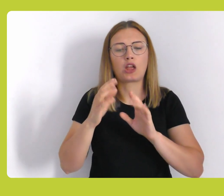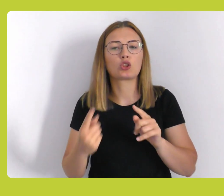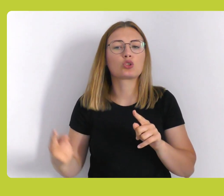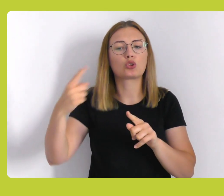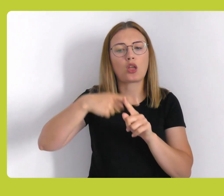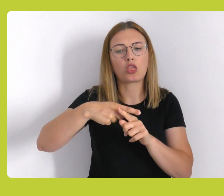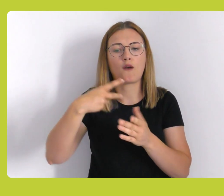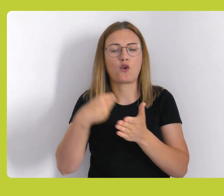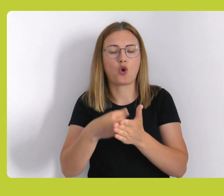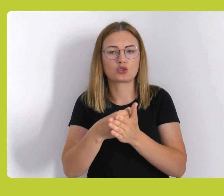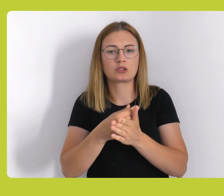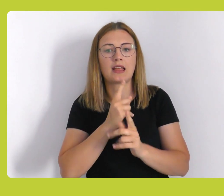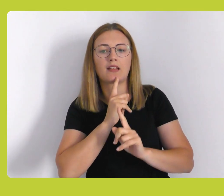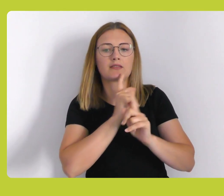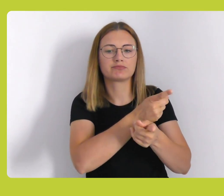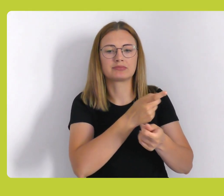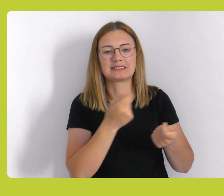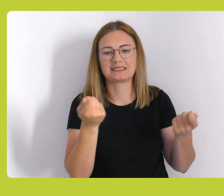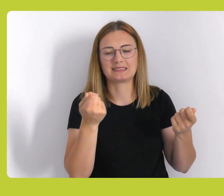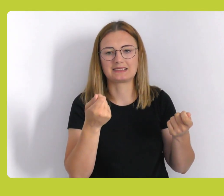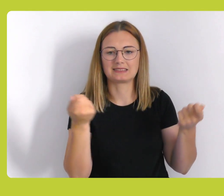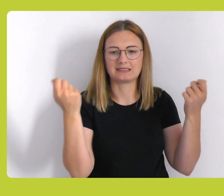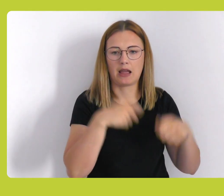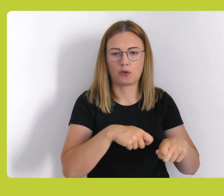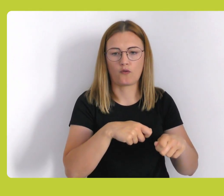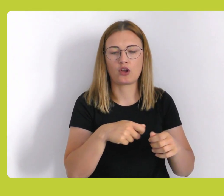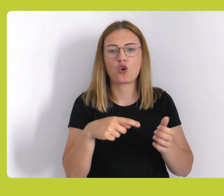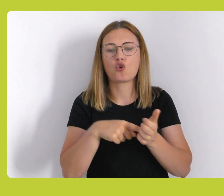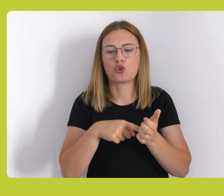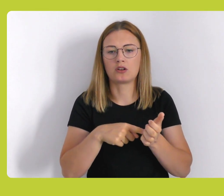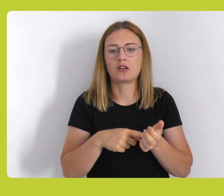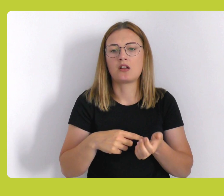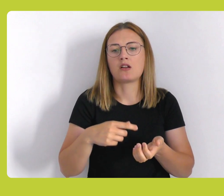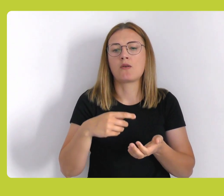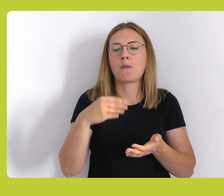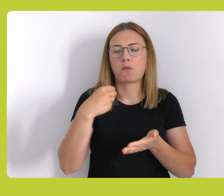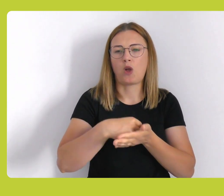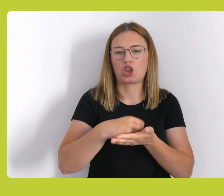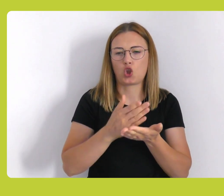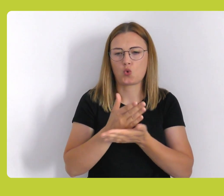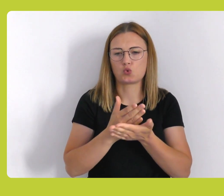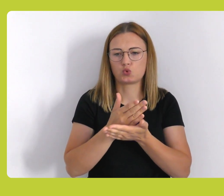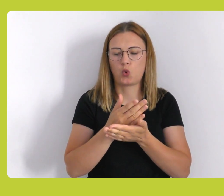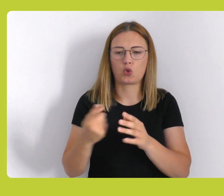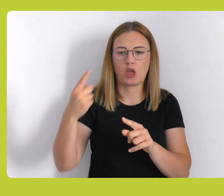i zlecić aktywację blokady płatności usług dodatkowych,